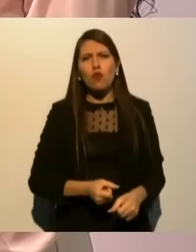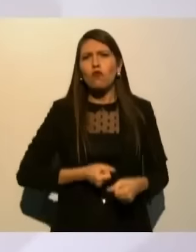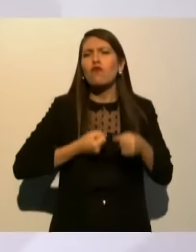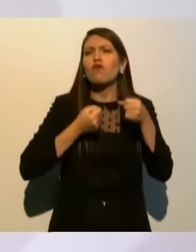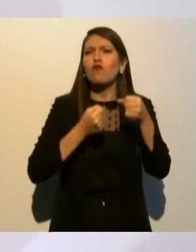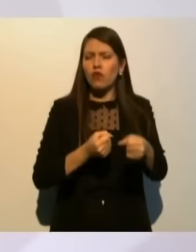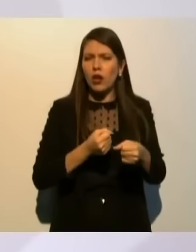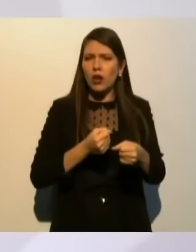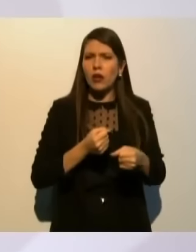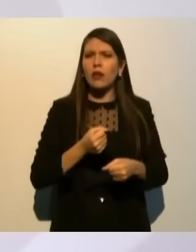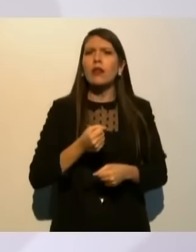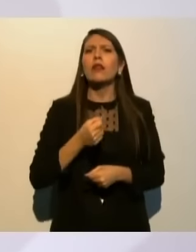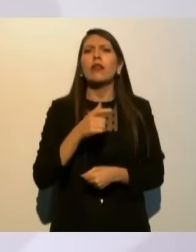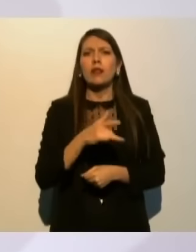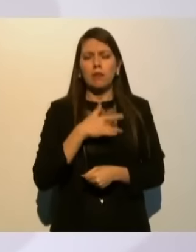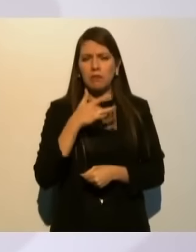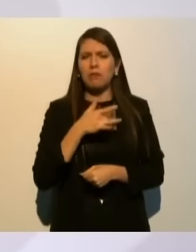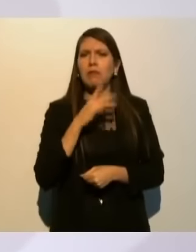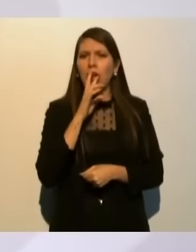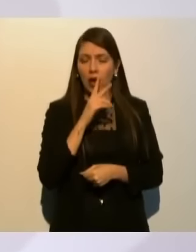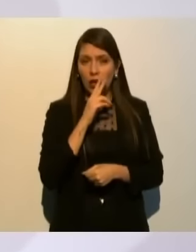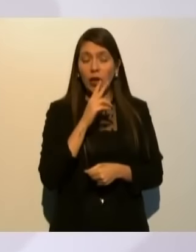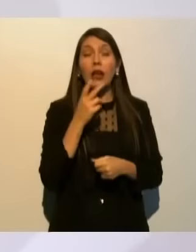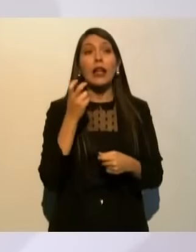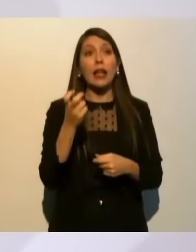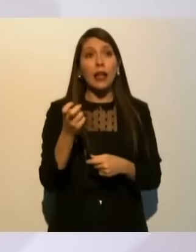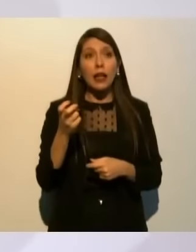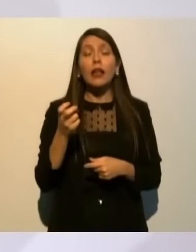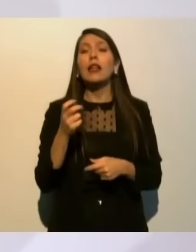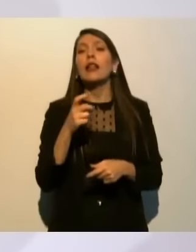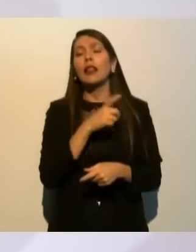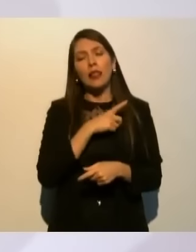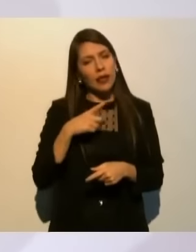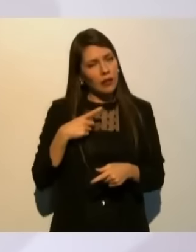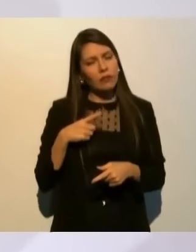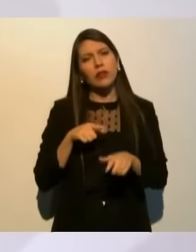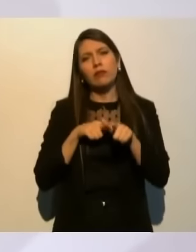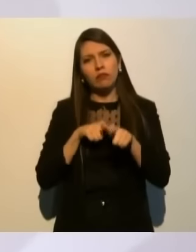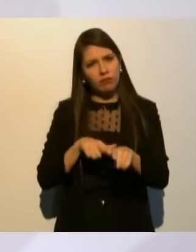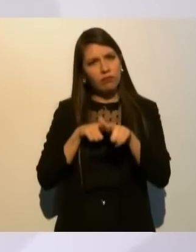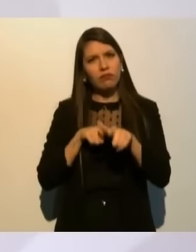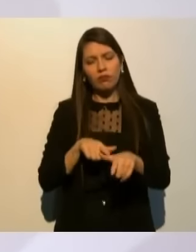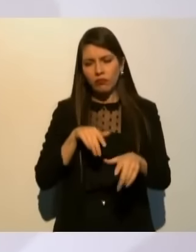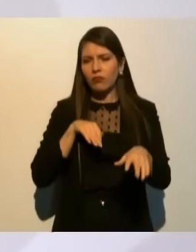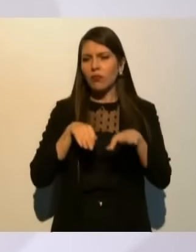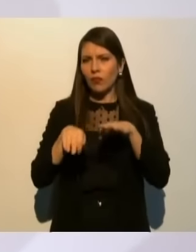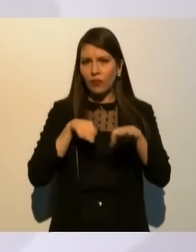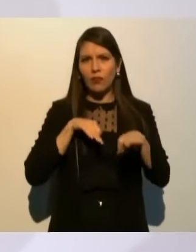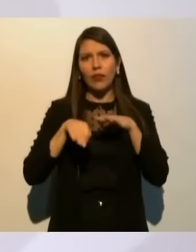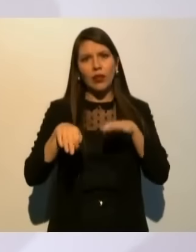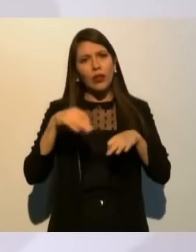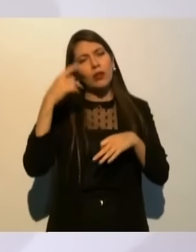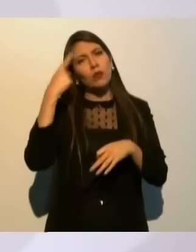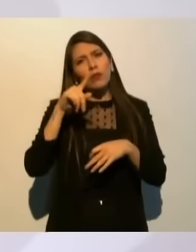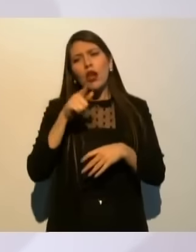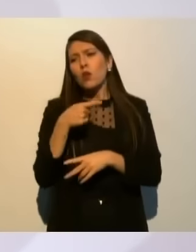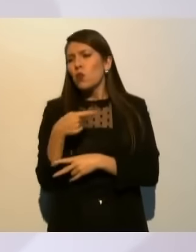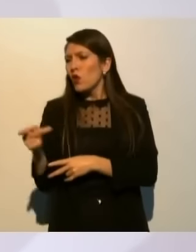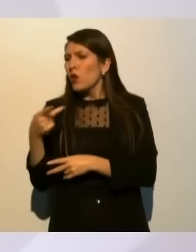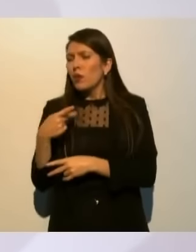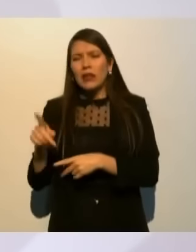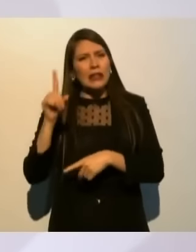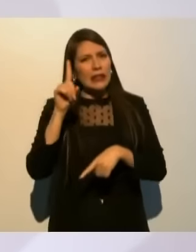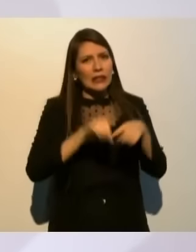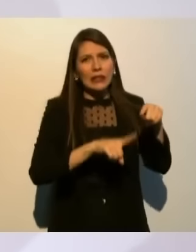debemos seguir trabajando en Pos del combate a la Pobreza y del apoyo determinado a los pueblos y